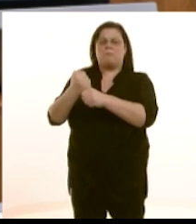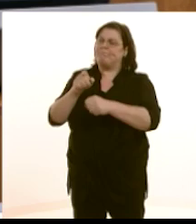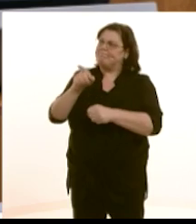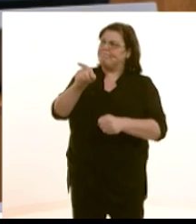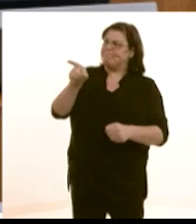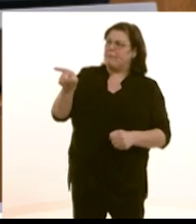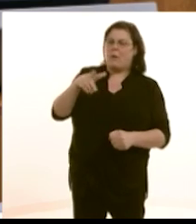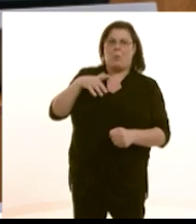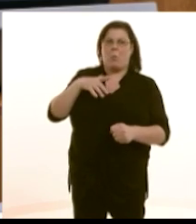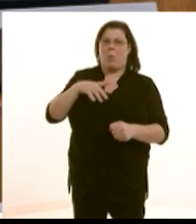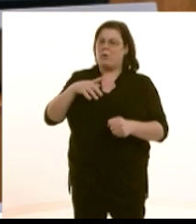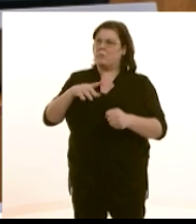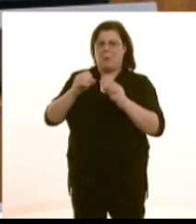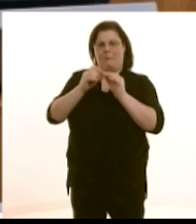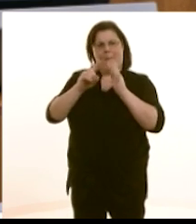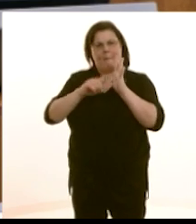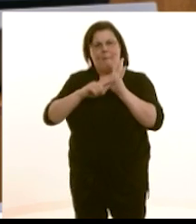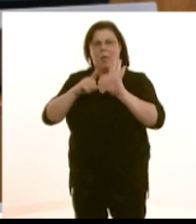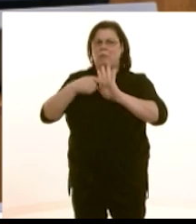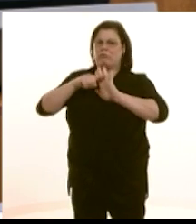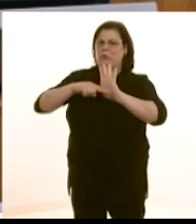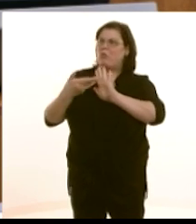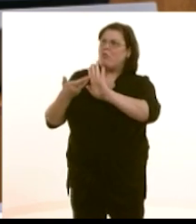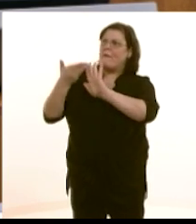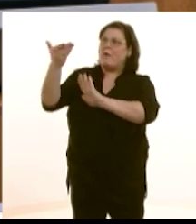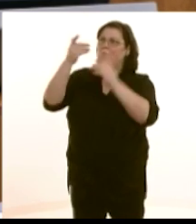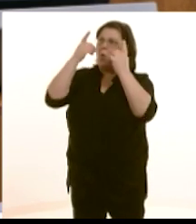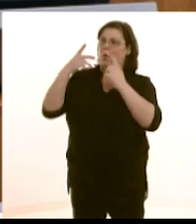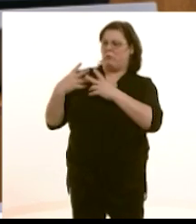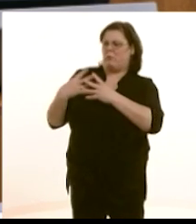peryglu unrhyw Fil mawr, a dyna beth oedd y pryder a oedd gyda ni.